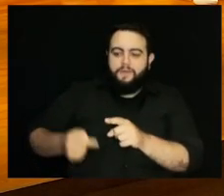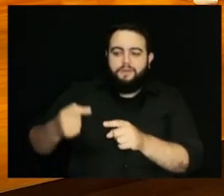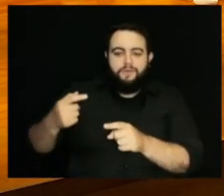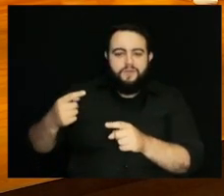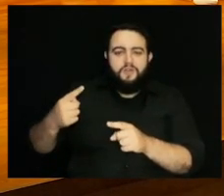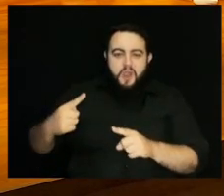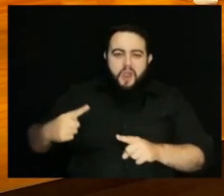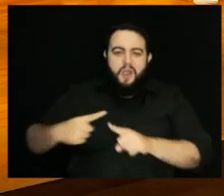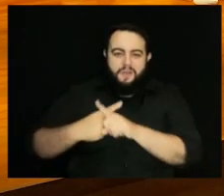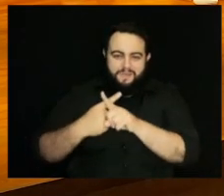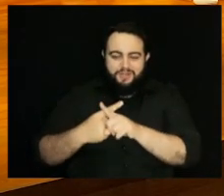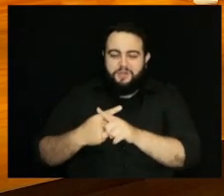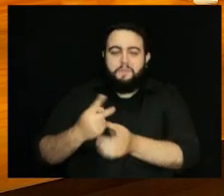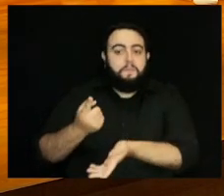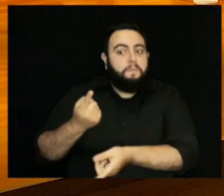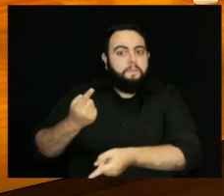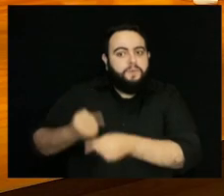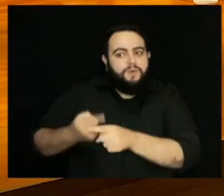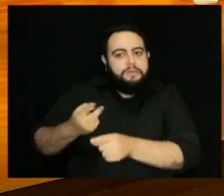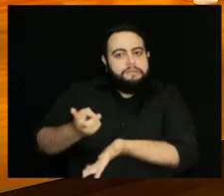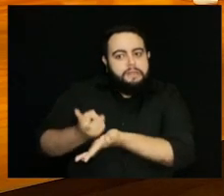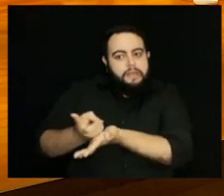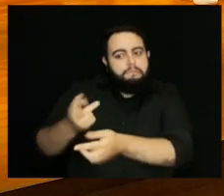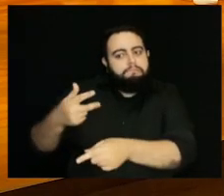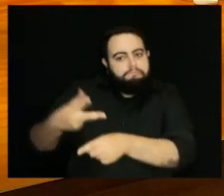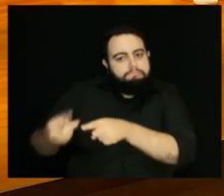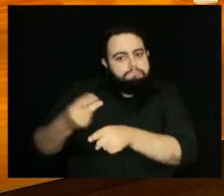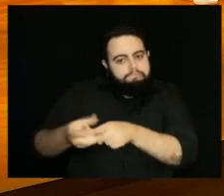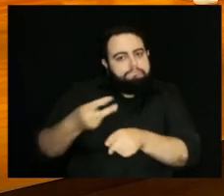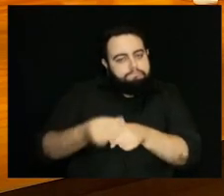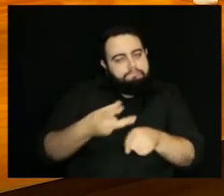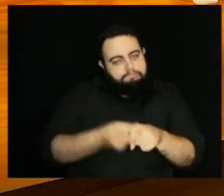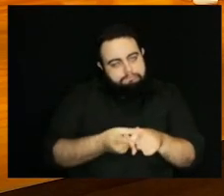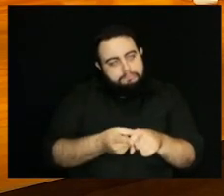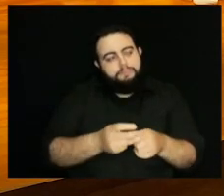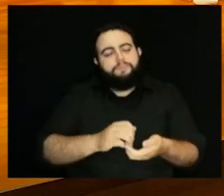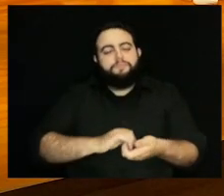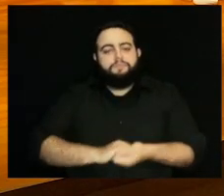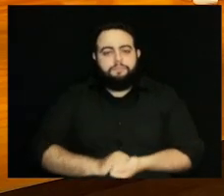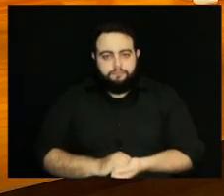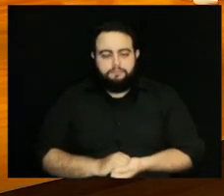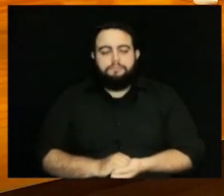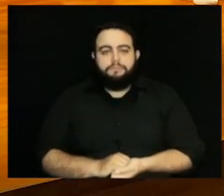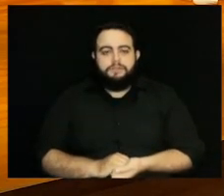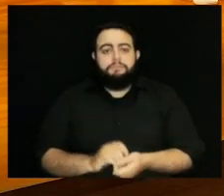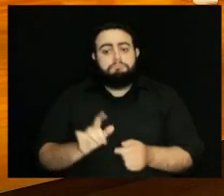ISAEC, essa gravadora que começa em 1975, e depois por uma gravadora do Rio. Mas depois abandonou a